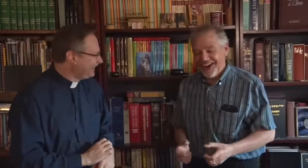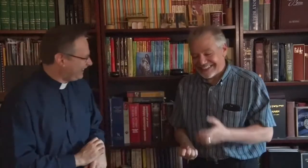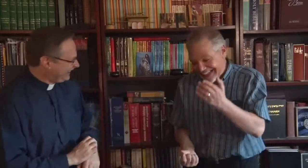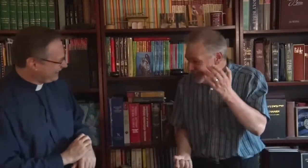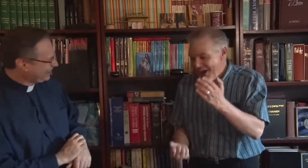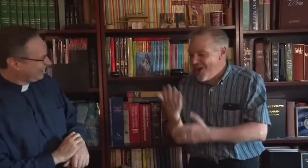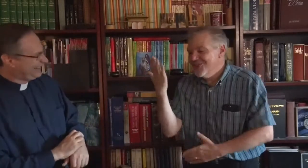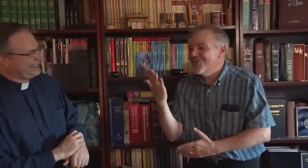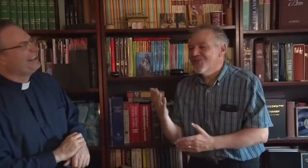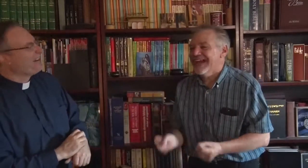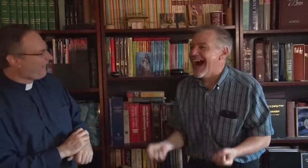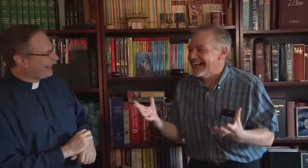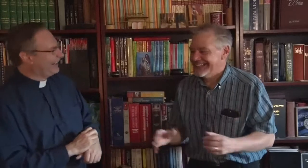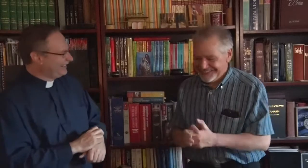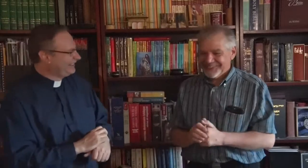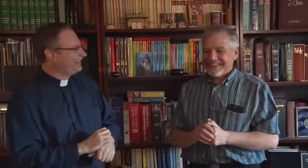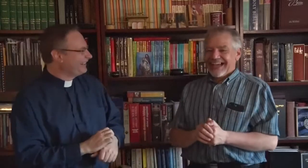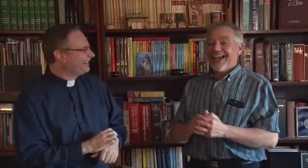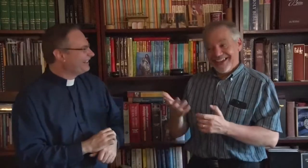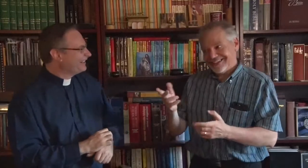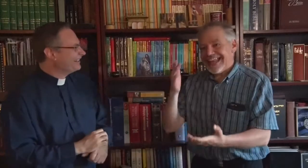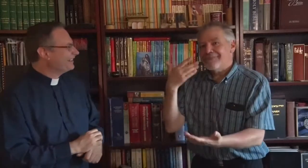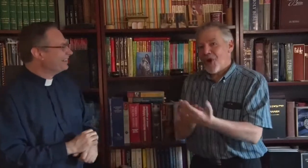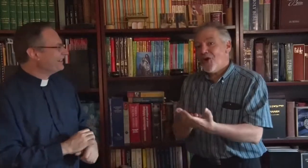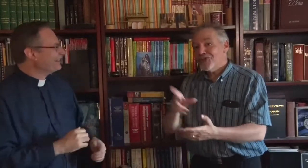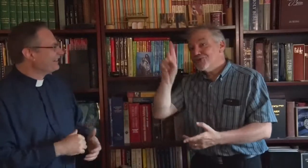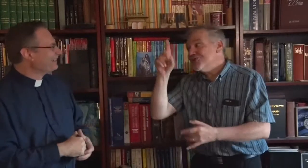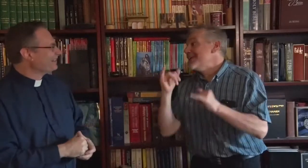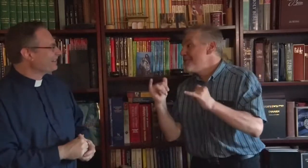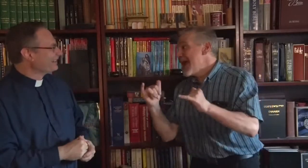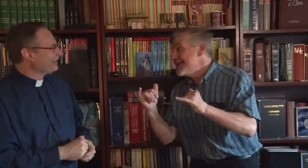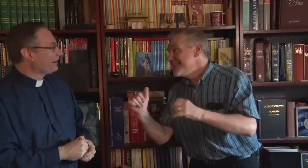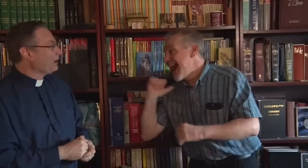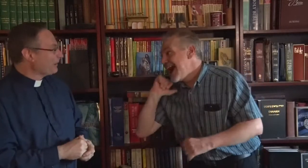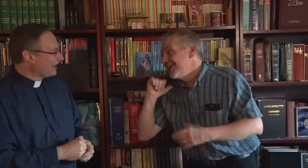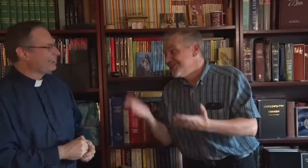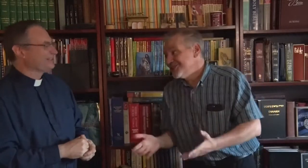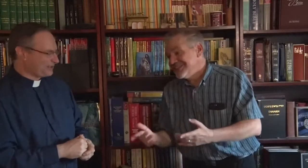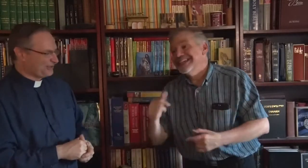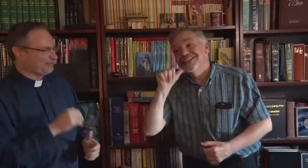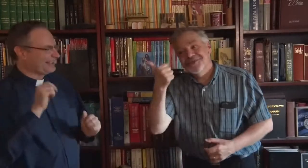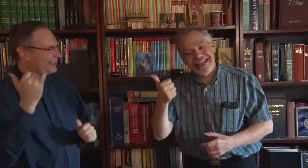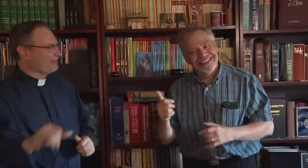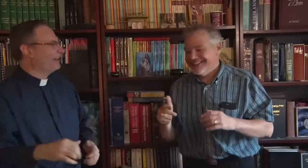C’est un nouveau miracle! C’est la preuve que Dieu est le même hier, aujourd’hui et demain.